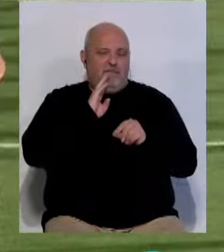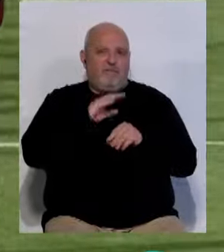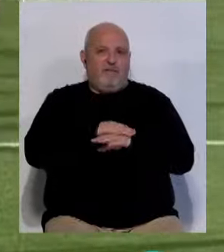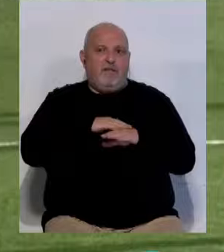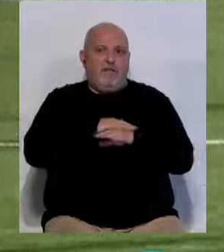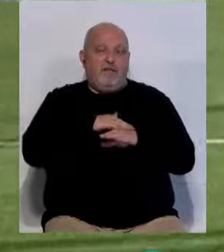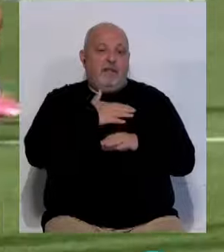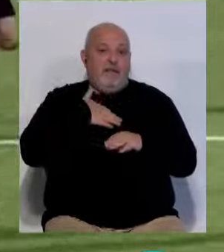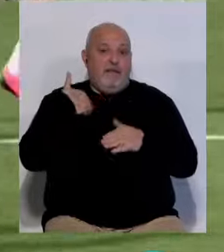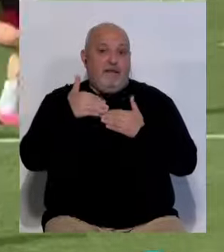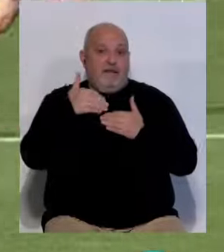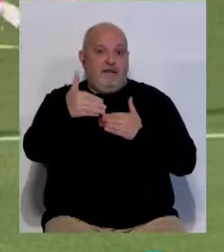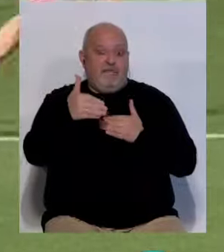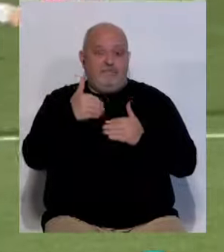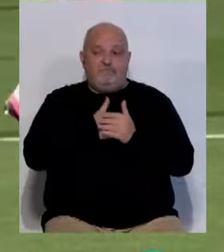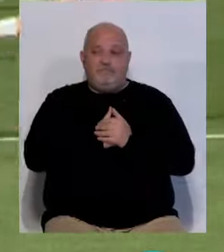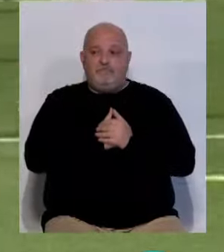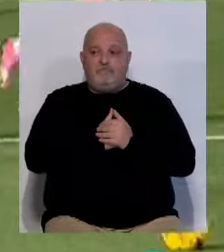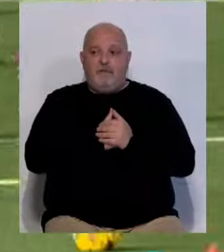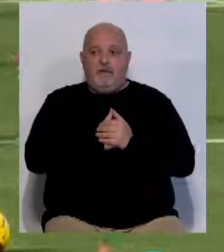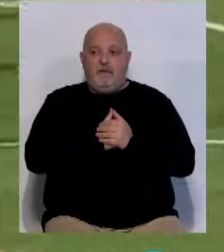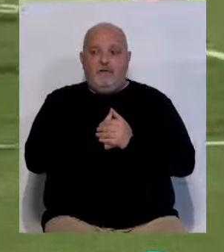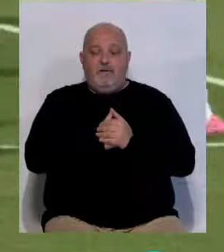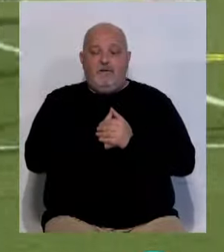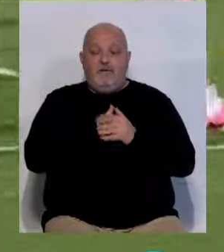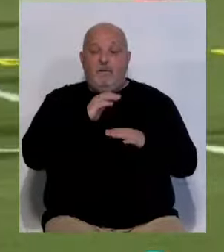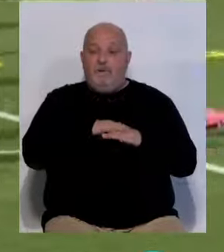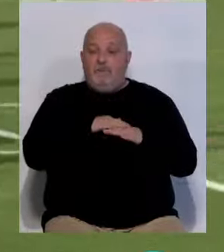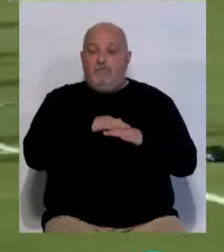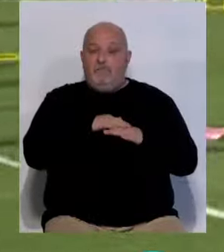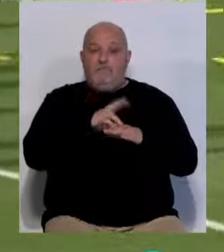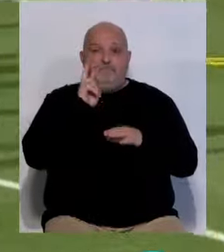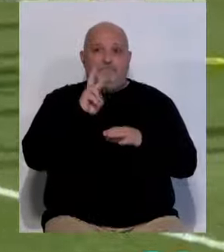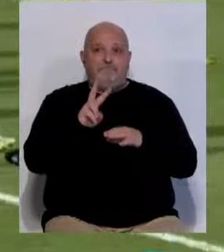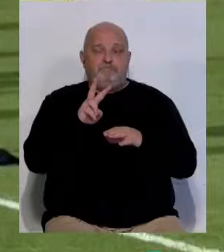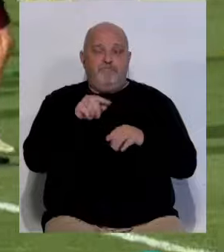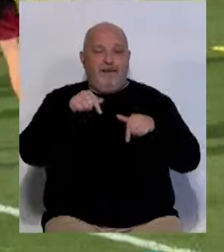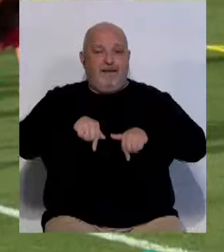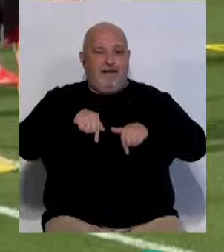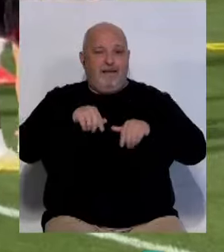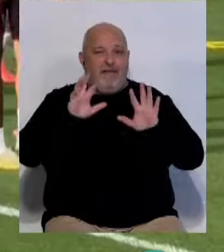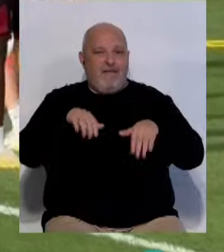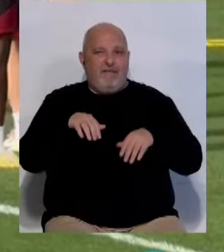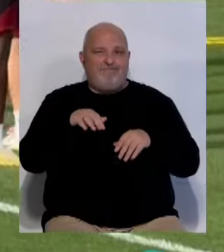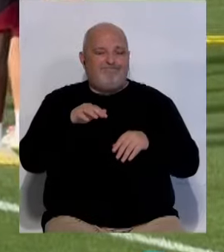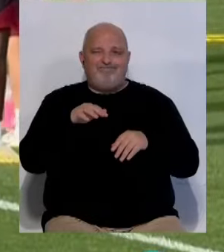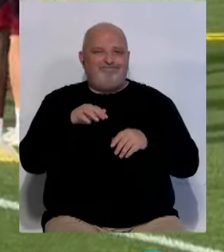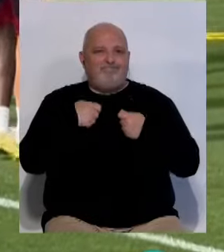Al menos lo que resta de de temporada porque ven como que aquí en el cdiz no se le están dando las